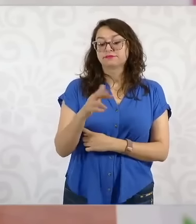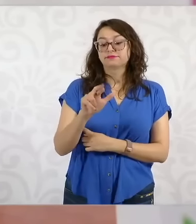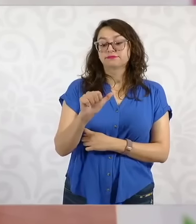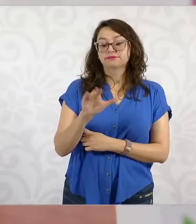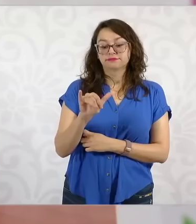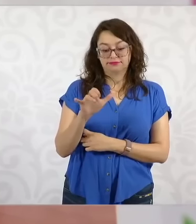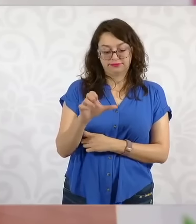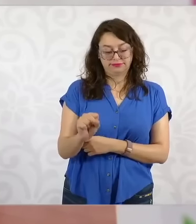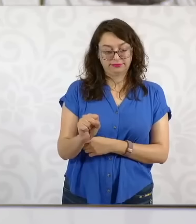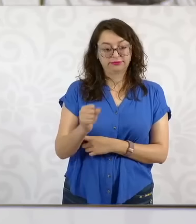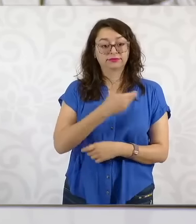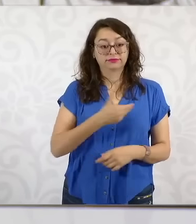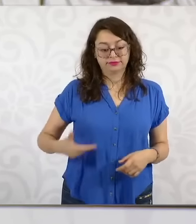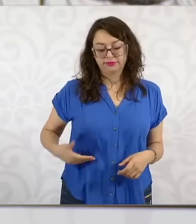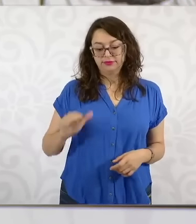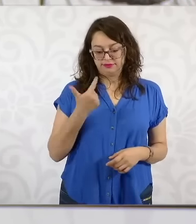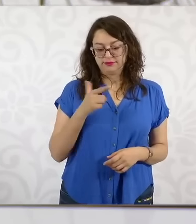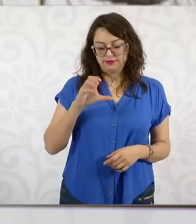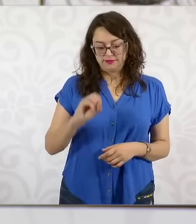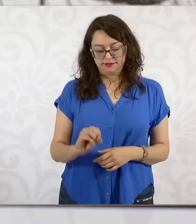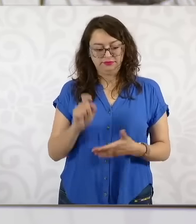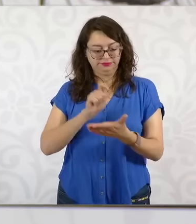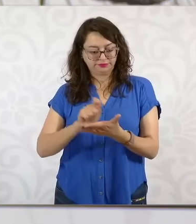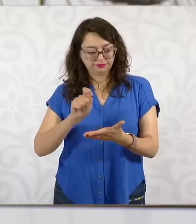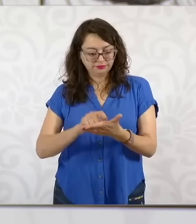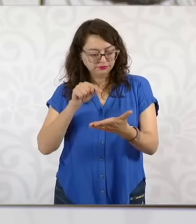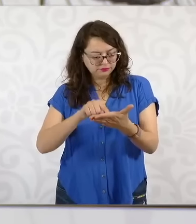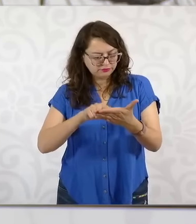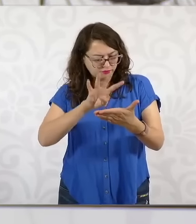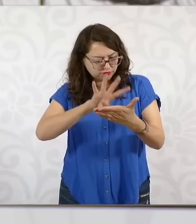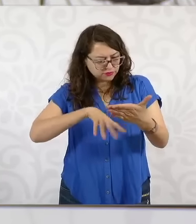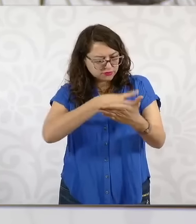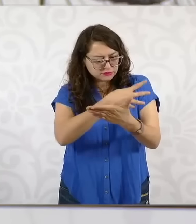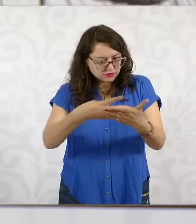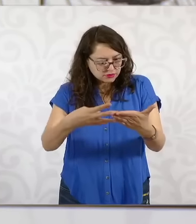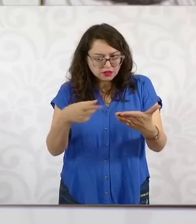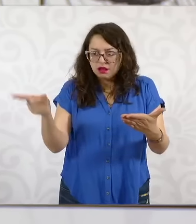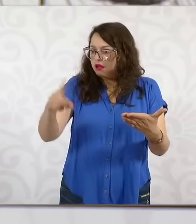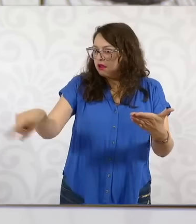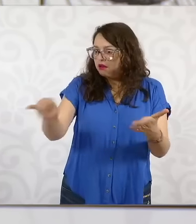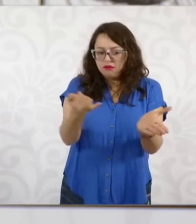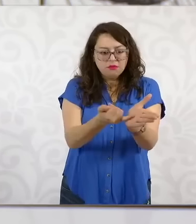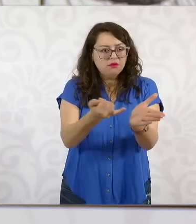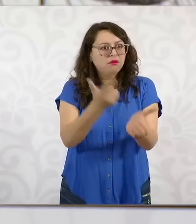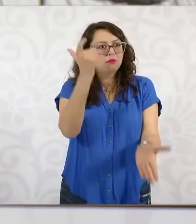ahí de la cantidad de impuestos que les condonaron a las grandes empresas.